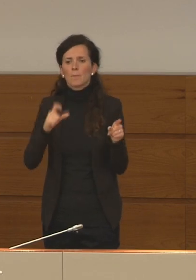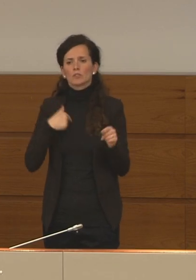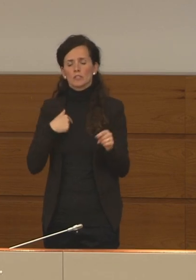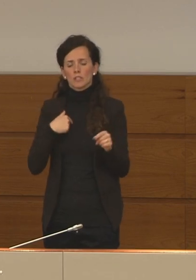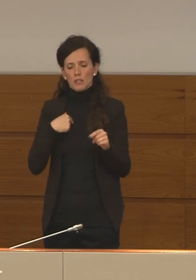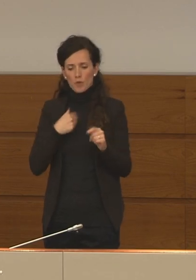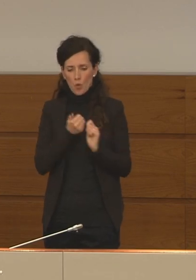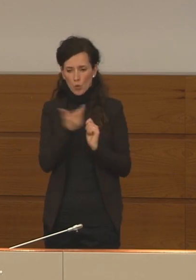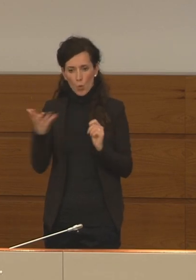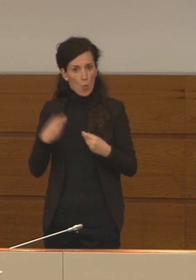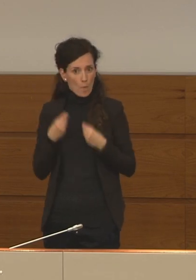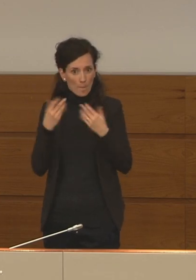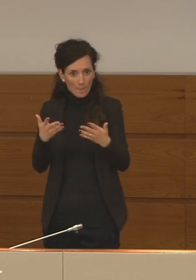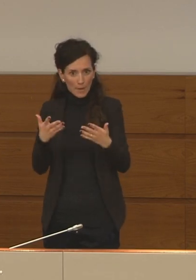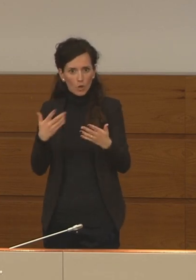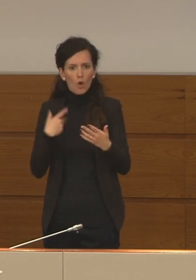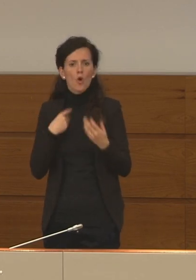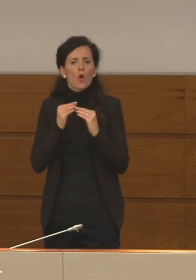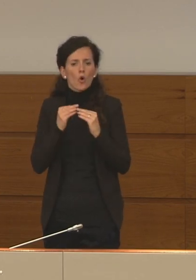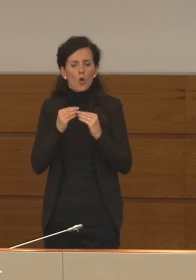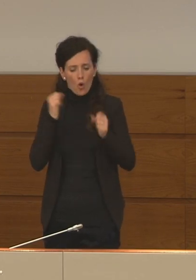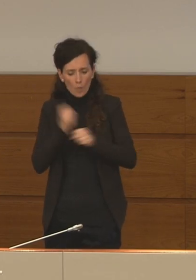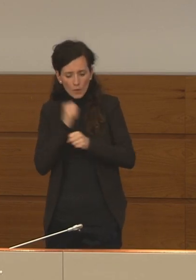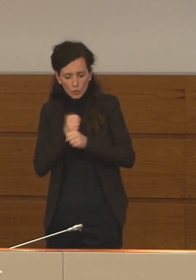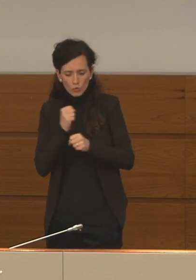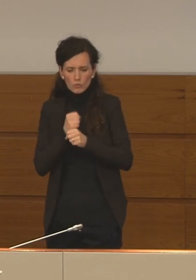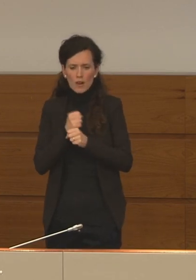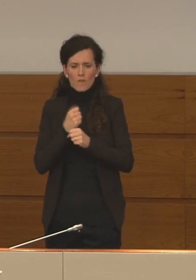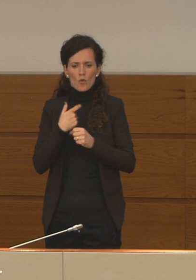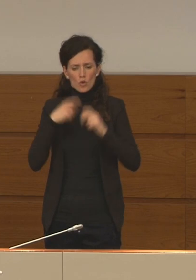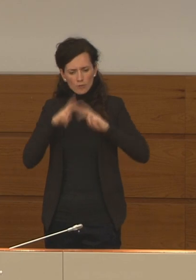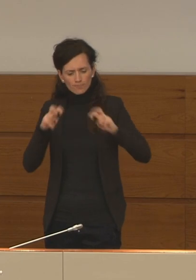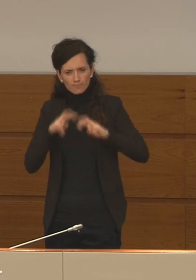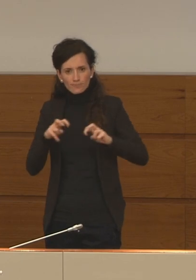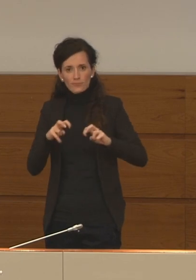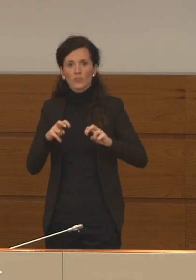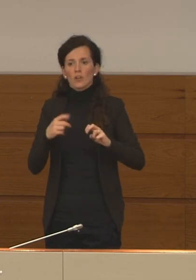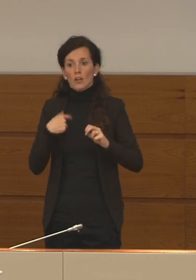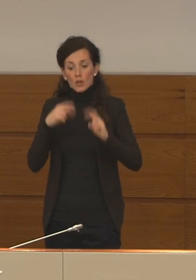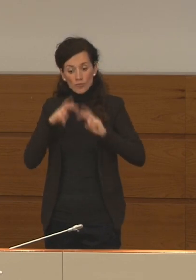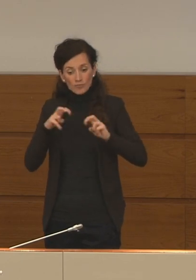stiamo lavorando assieme per renderli più chiaramente esplicativi